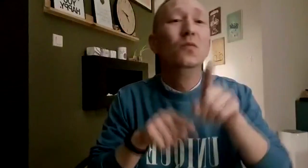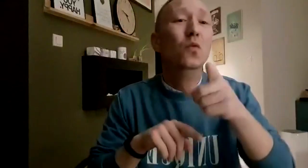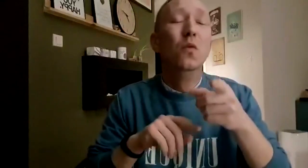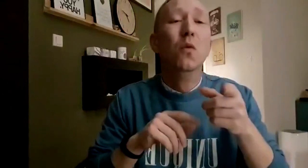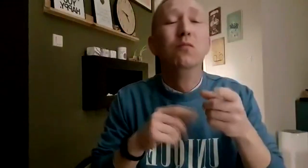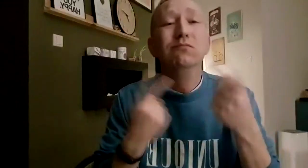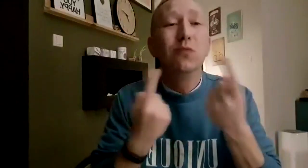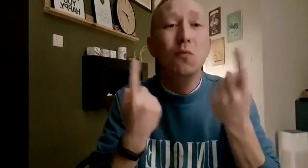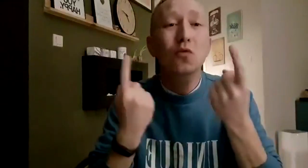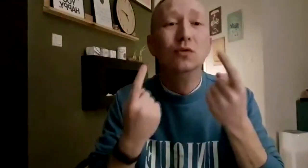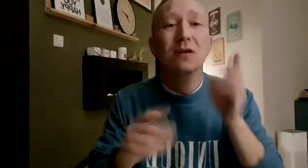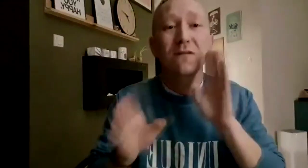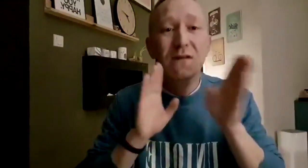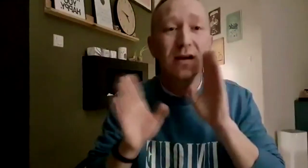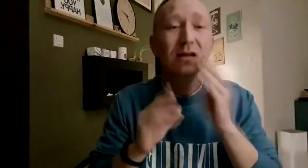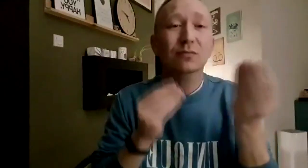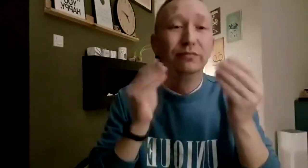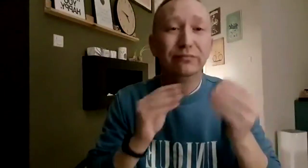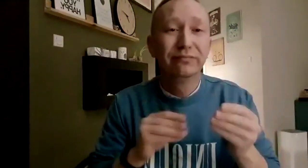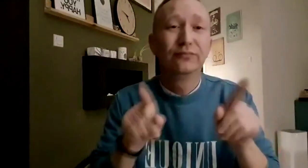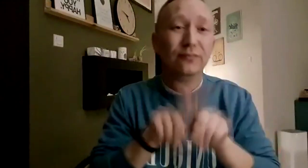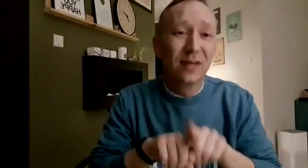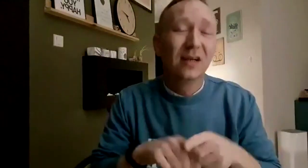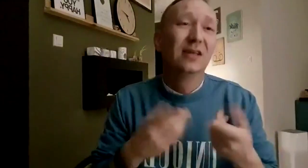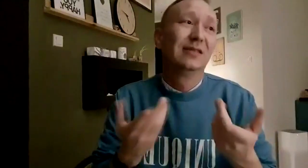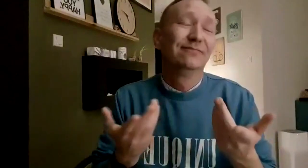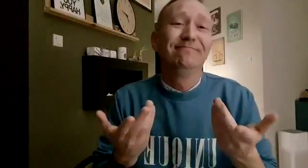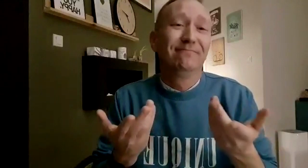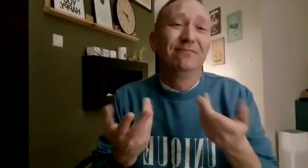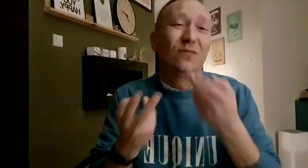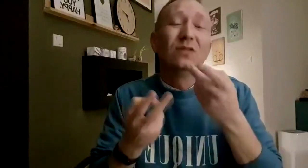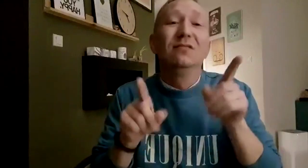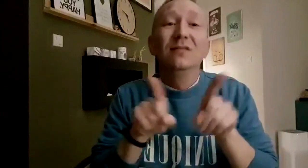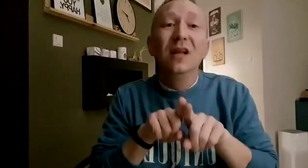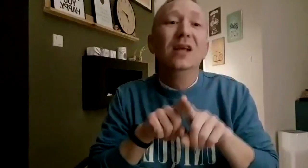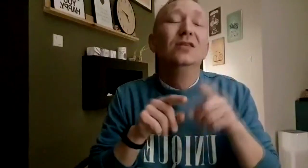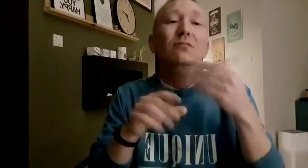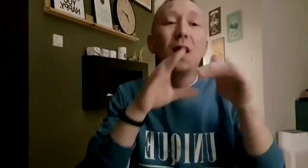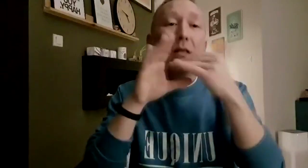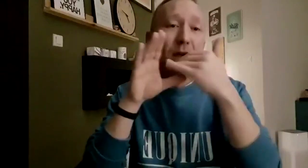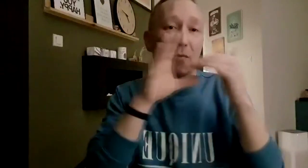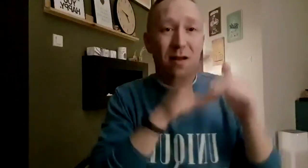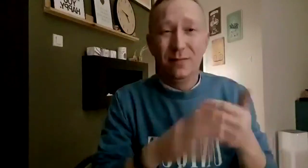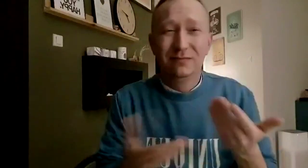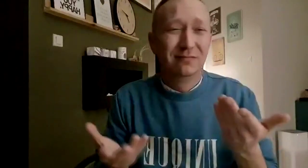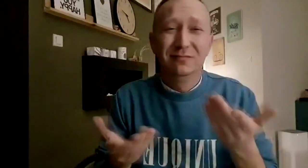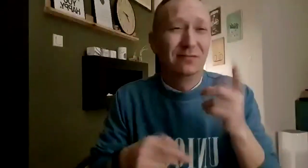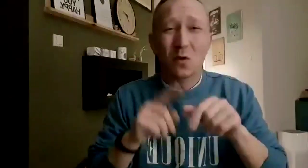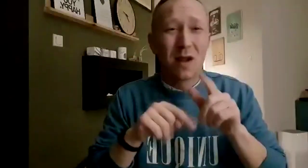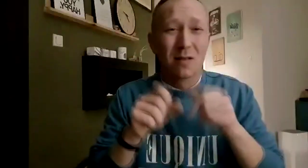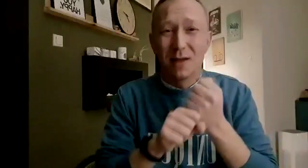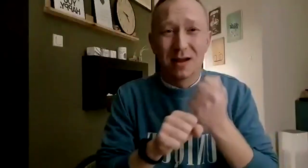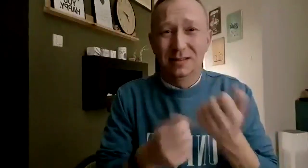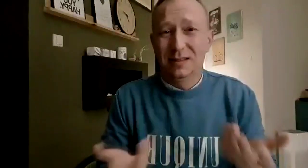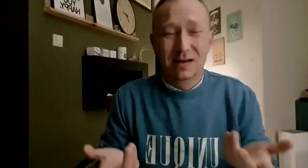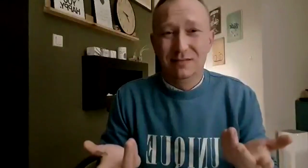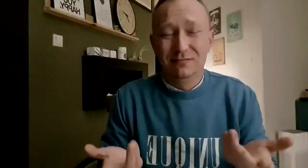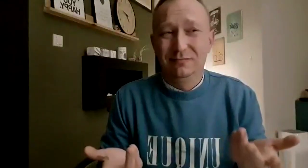Też promocja na Facebooku, wysyłam e-maile, normalna praca.